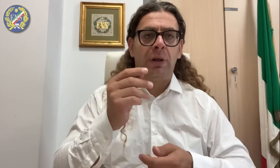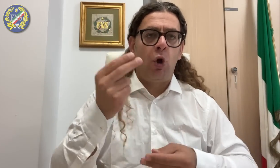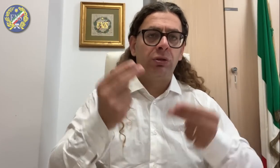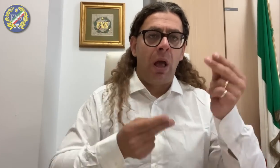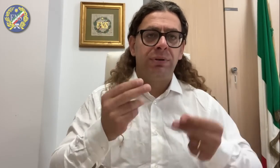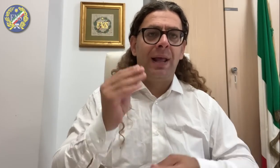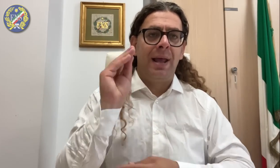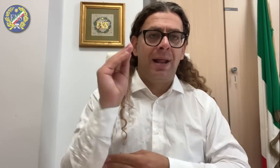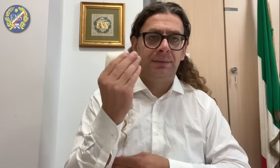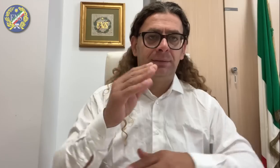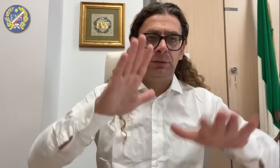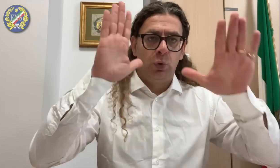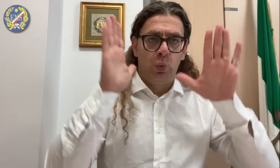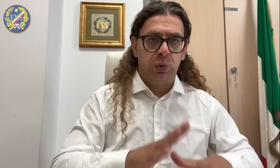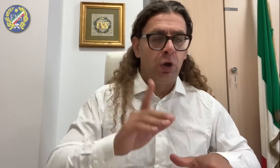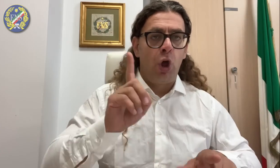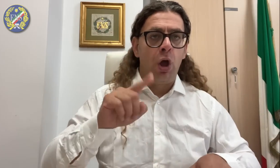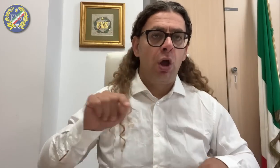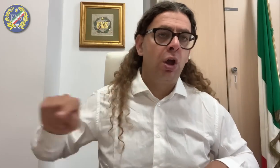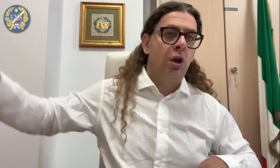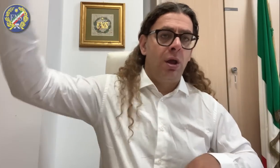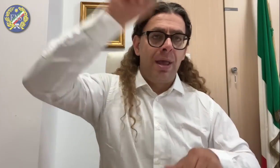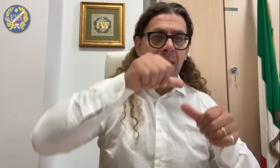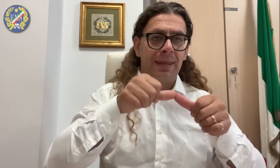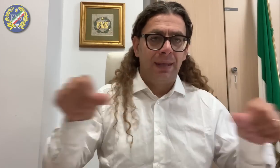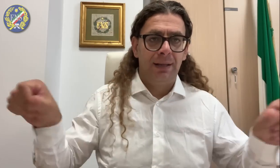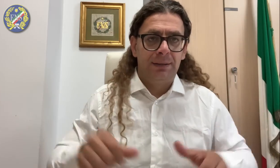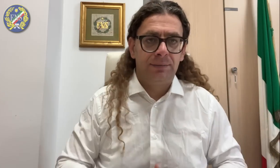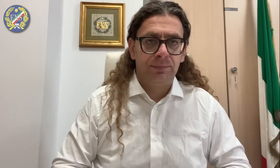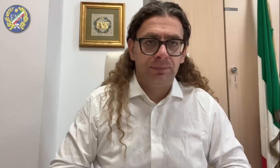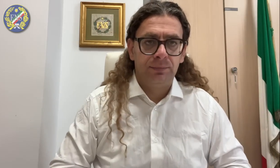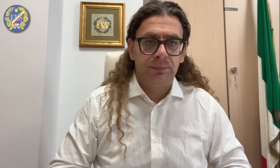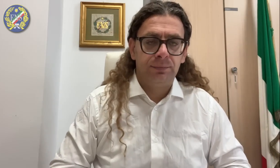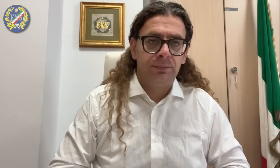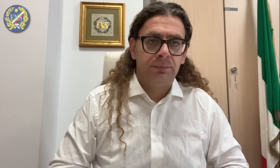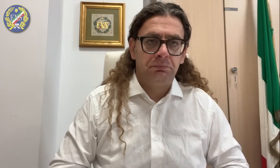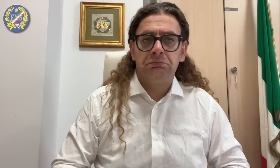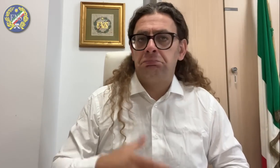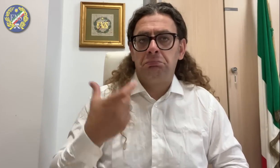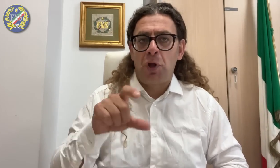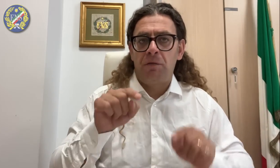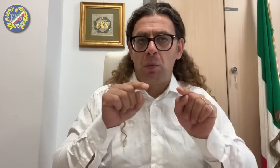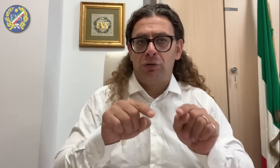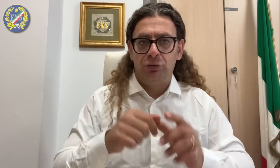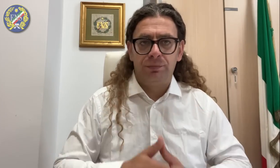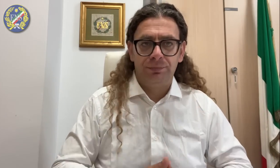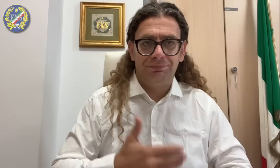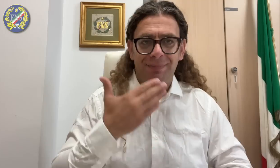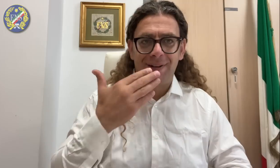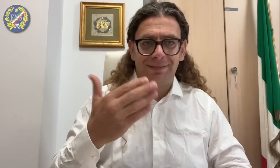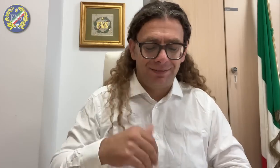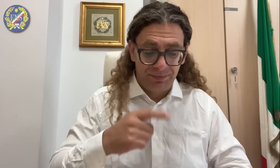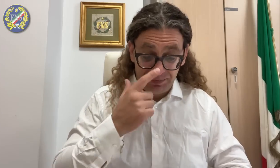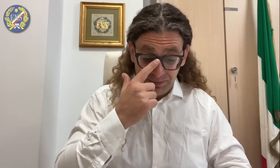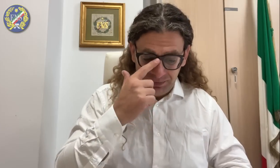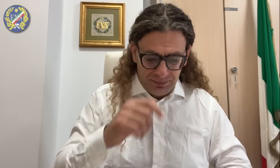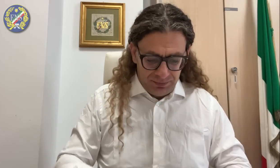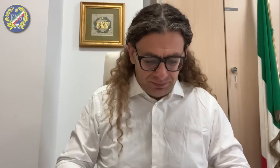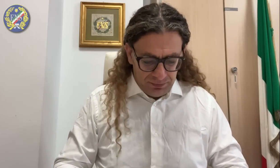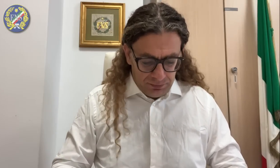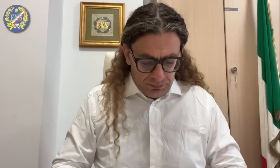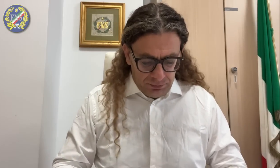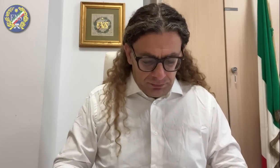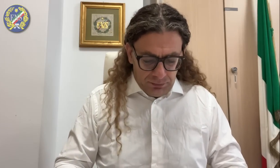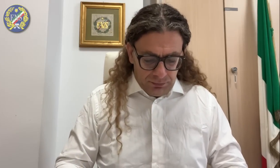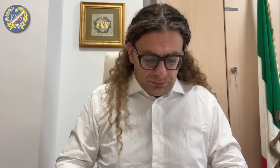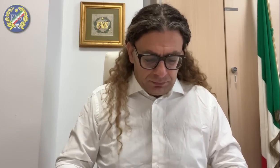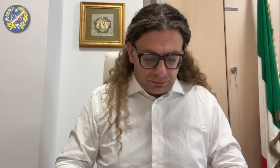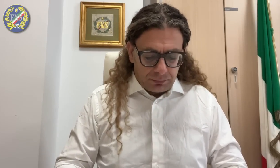“Centro Gestione Contabile ENS”, non in altre città. Questi i motivi. Grazie!